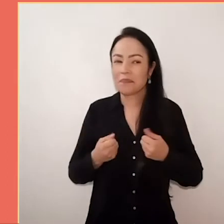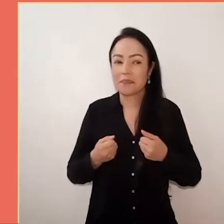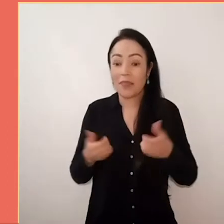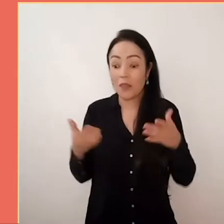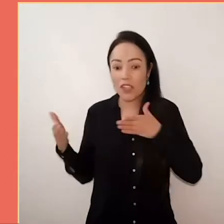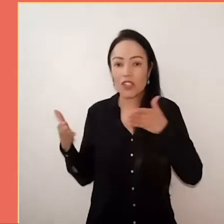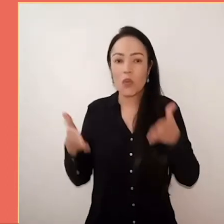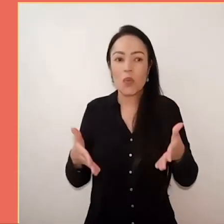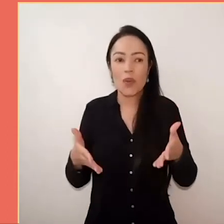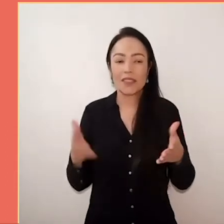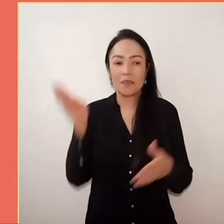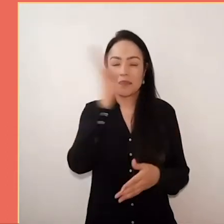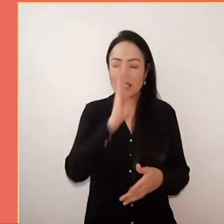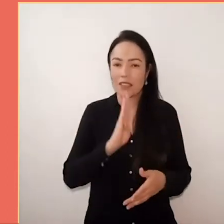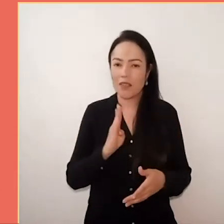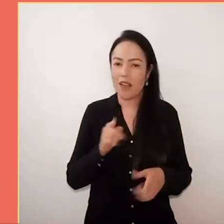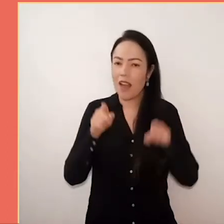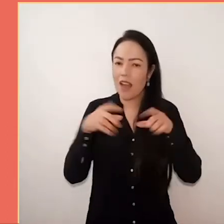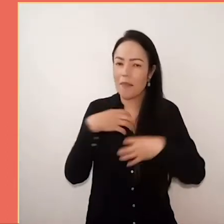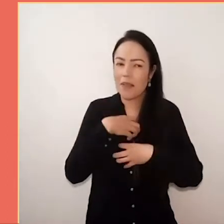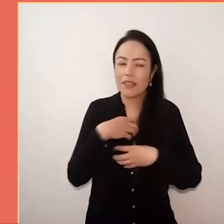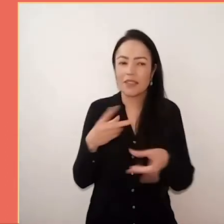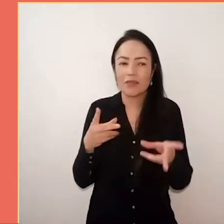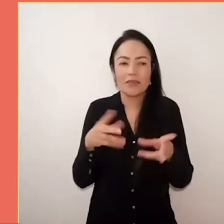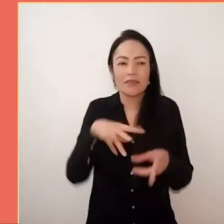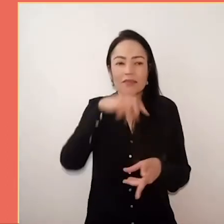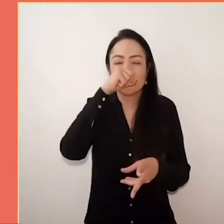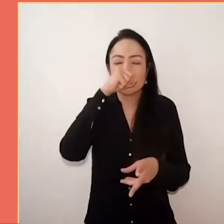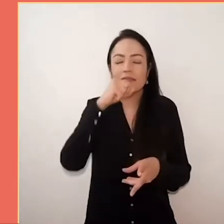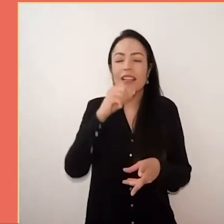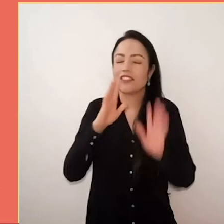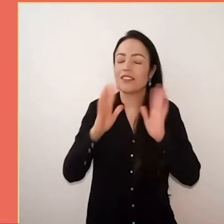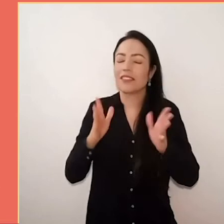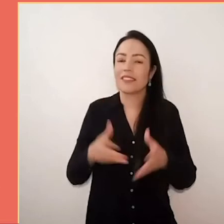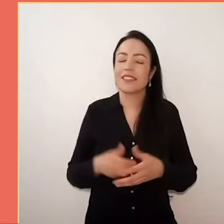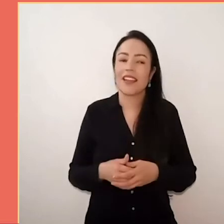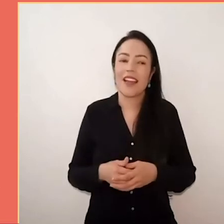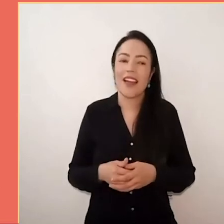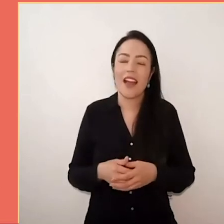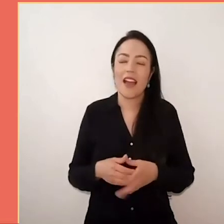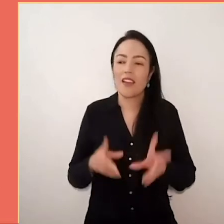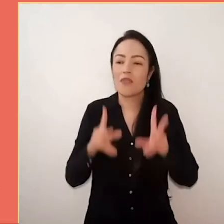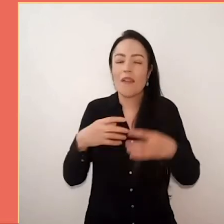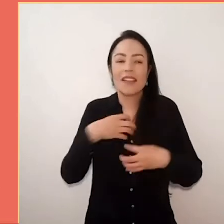com o cheiro que você, digamos assim, pegou essa sua sensibilidade